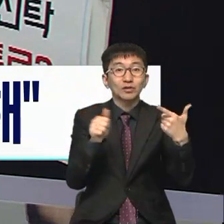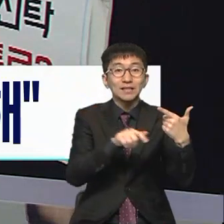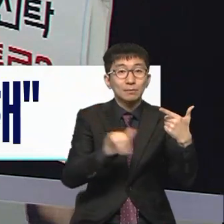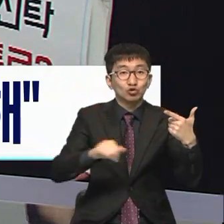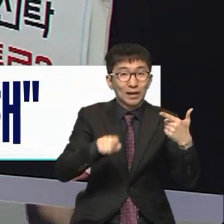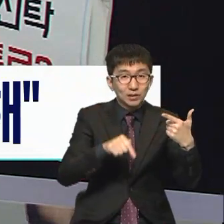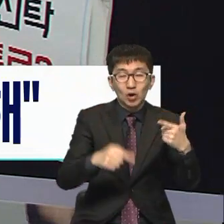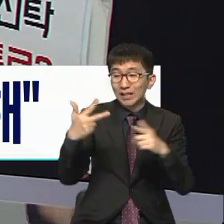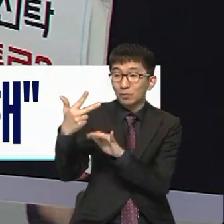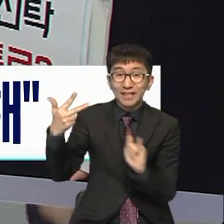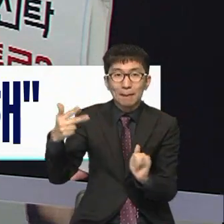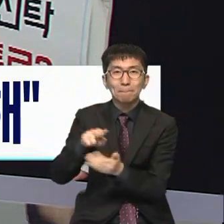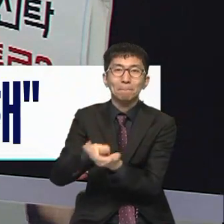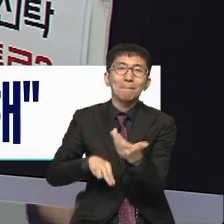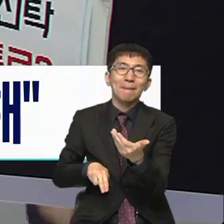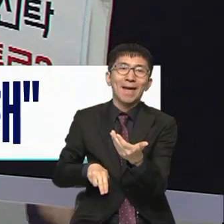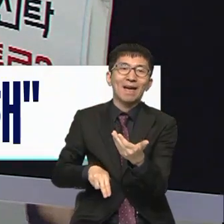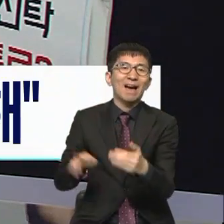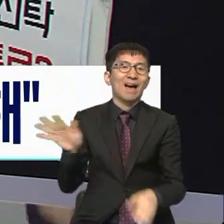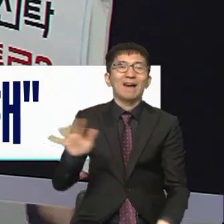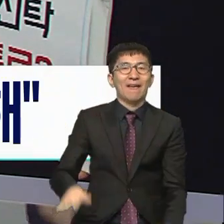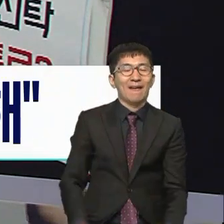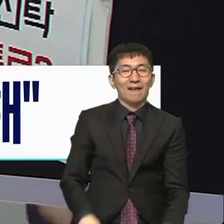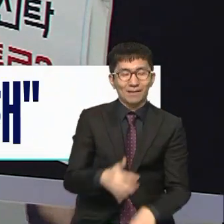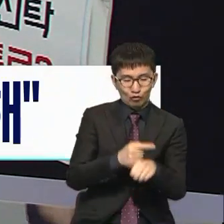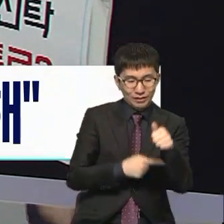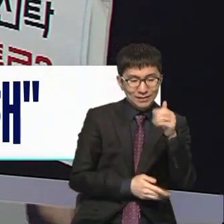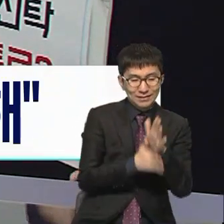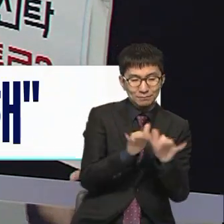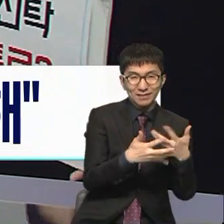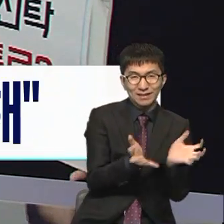7명이 매각이나 백지신탁을 하지 않았다고 시민단체 경실련이 밝혔습니다.